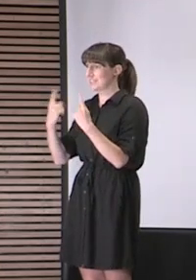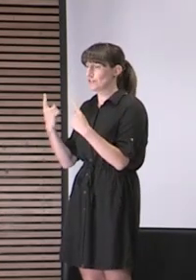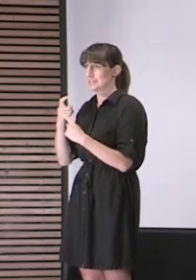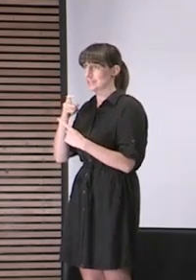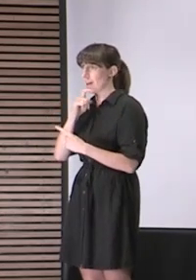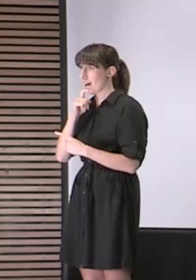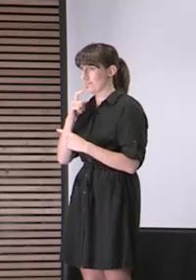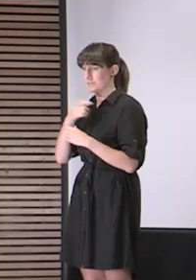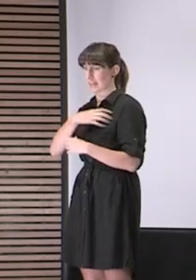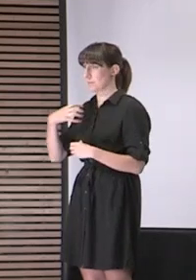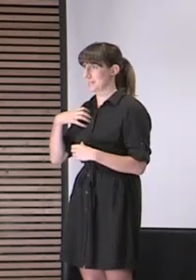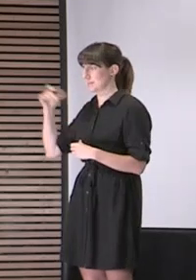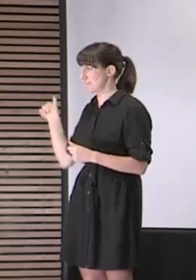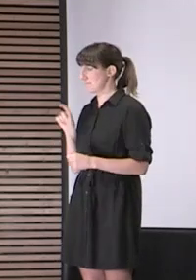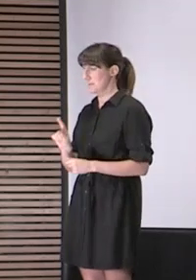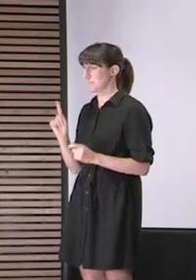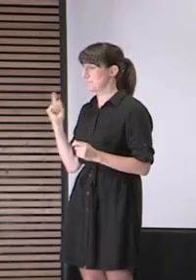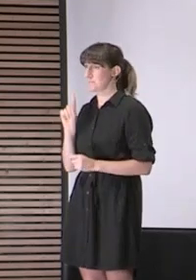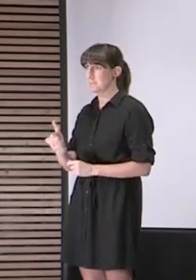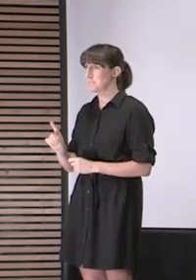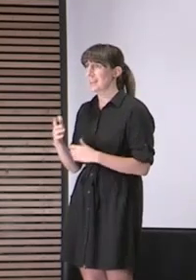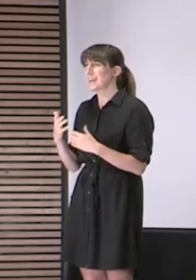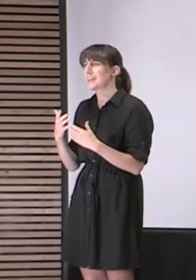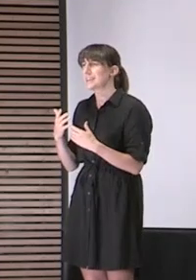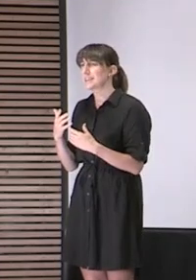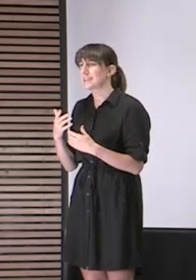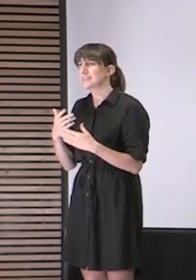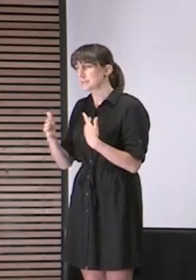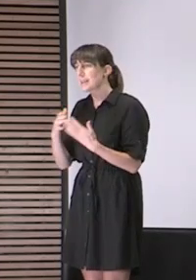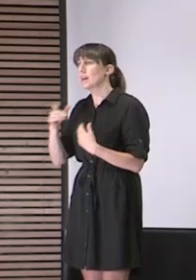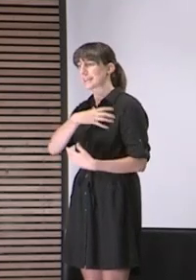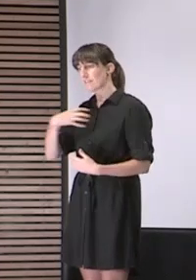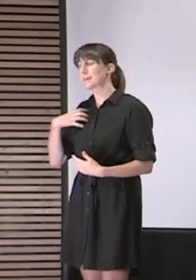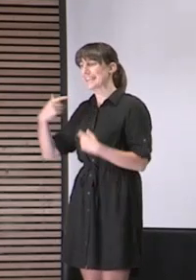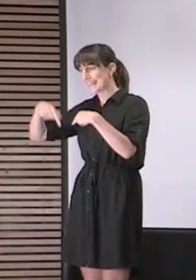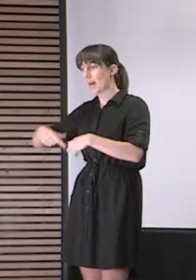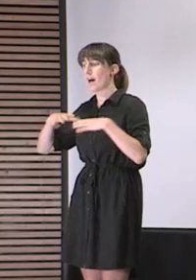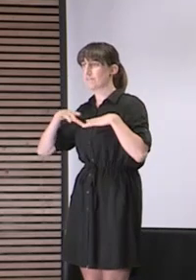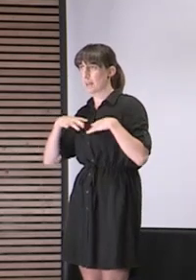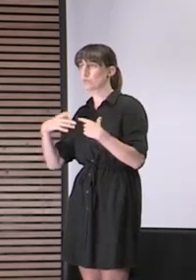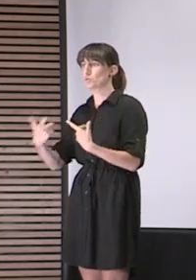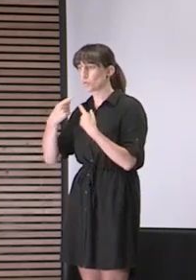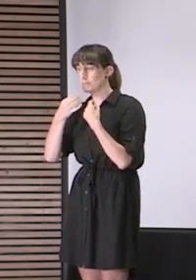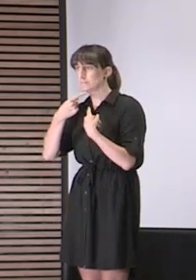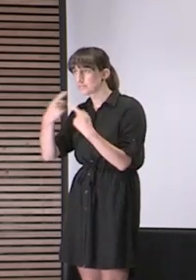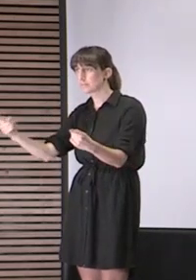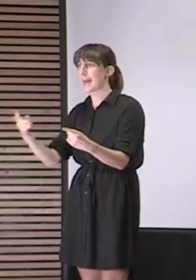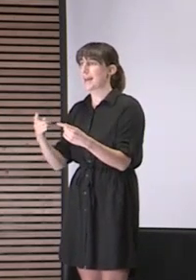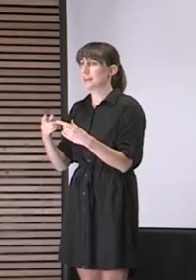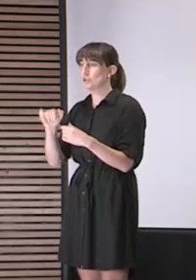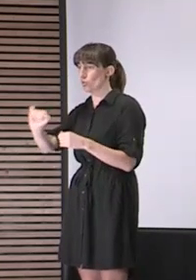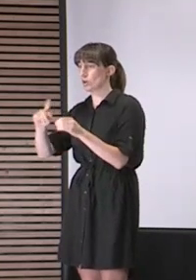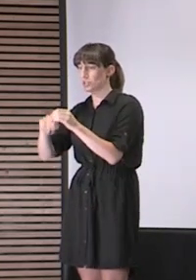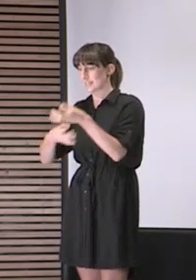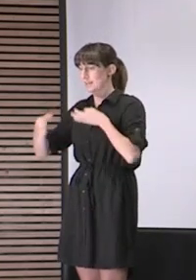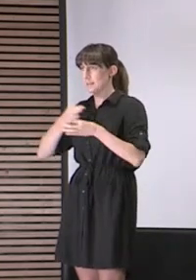presentó. Jacinda Ardern: Tenga